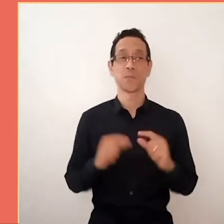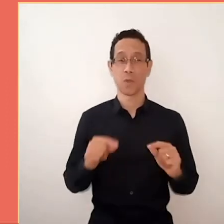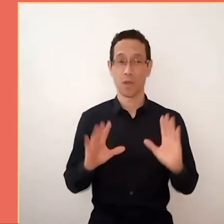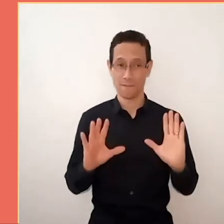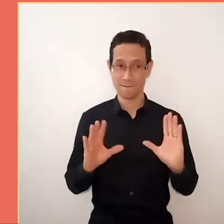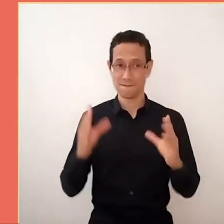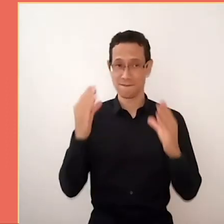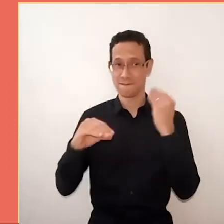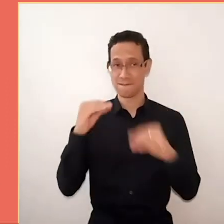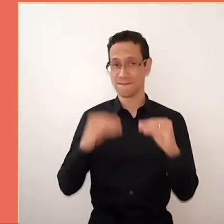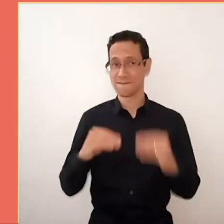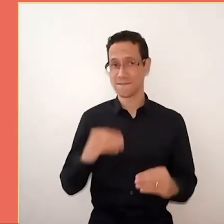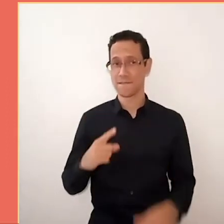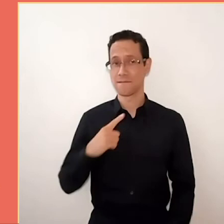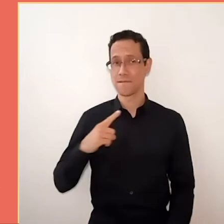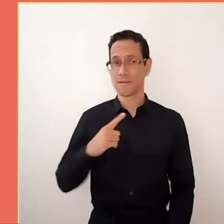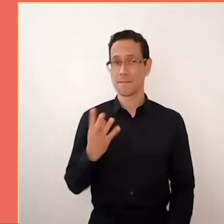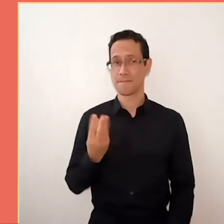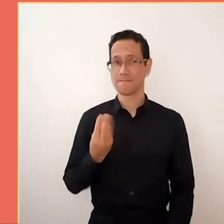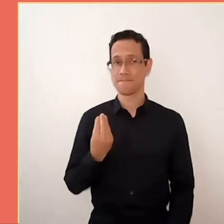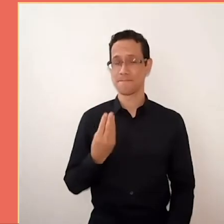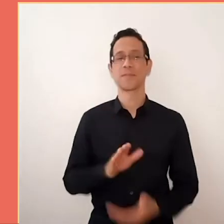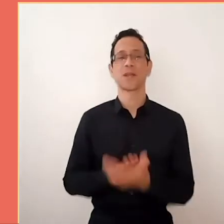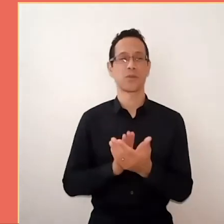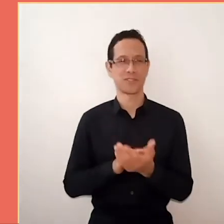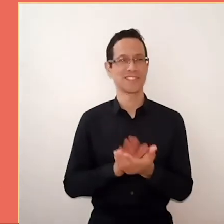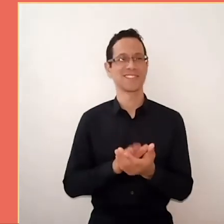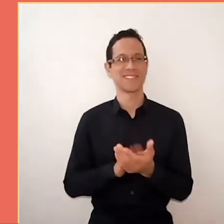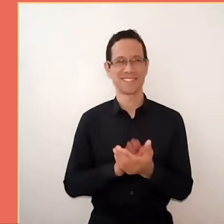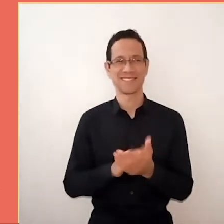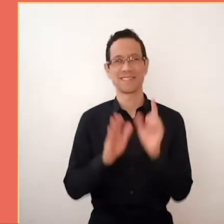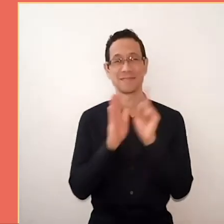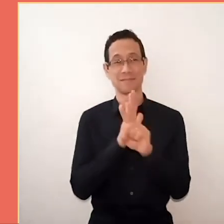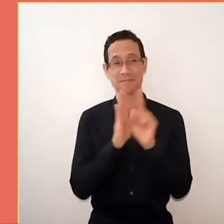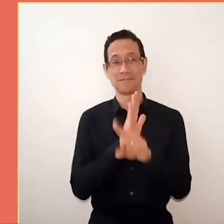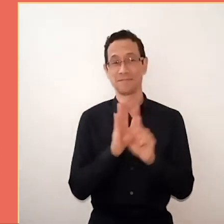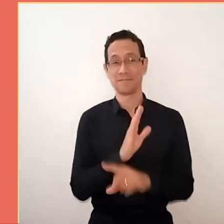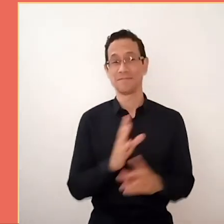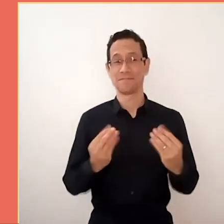mas muitos elogios a todo mundo, muitas perguntas querendo que falem, mas não vai dar tempo.